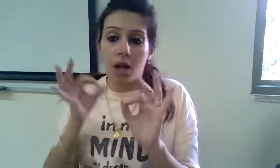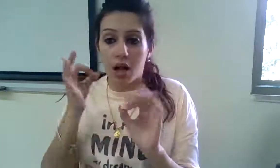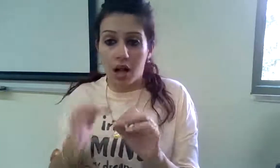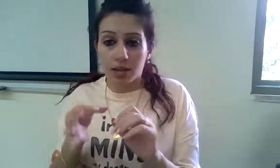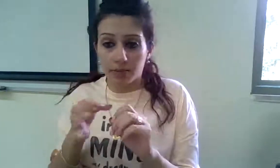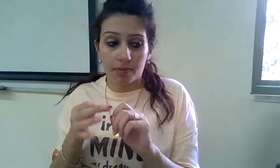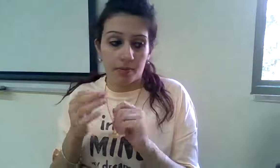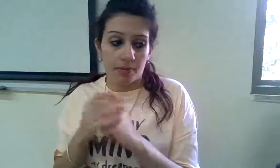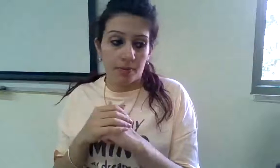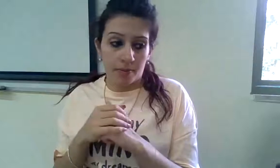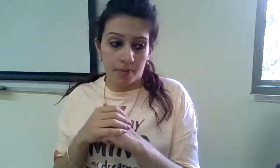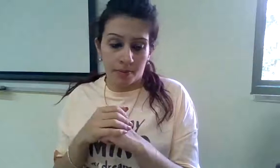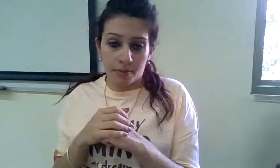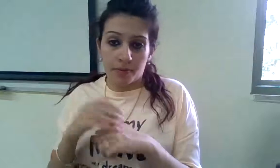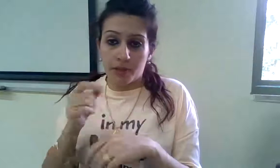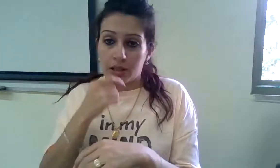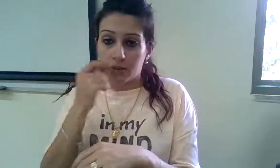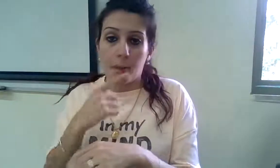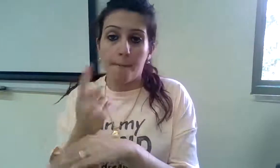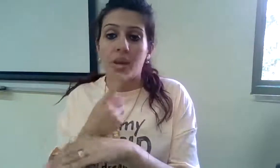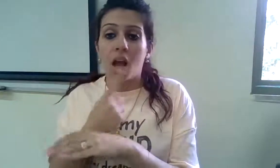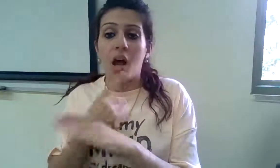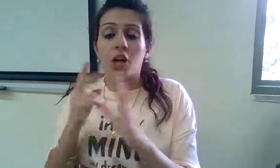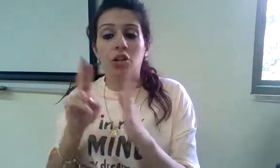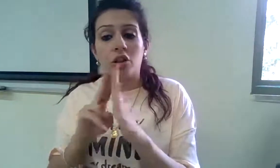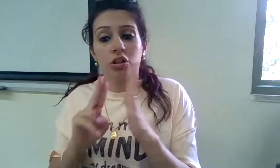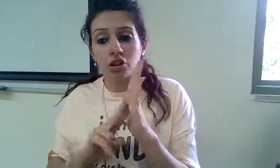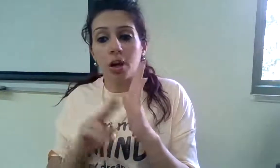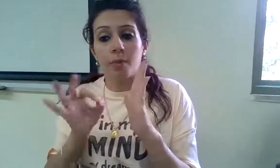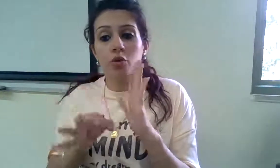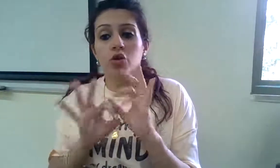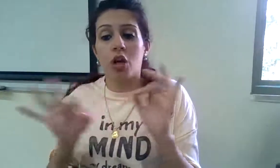كيف يمكن الآن وفي خضم هذا الواقع الصعب تقييم الطفل